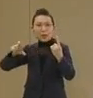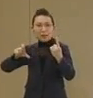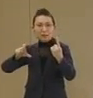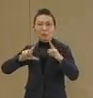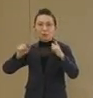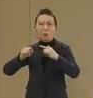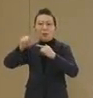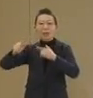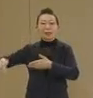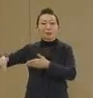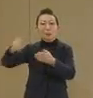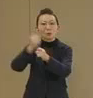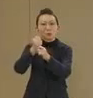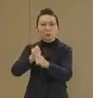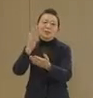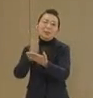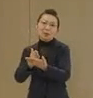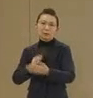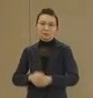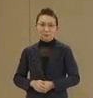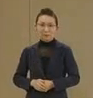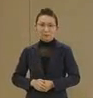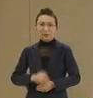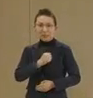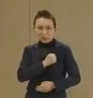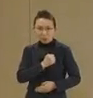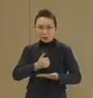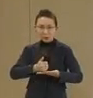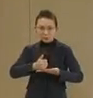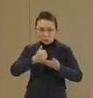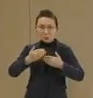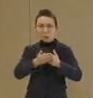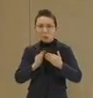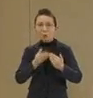東京の豊かな財政を 命を守る福祉防災都市